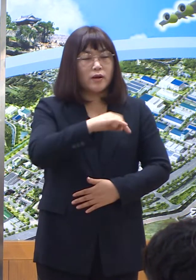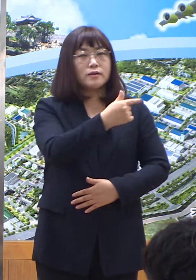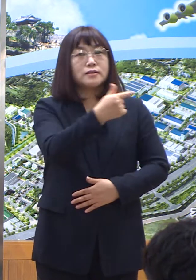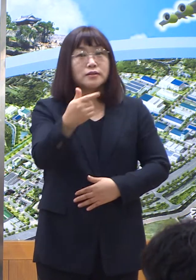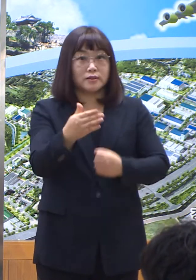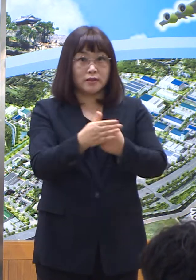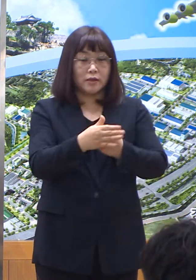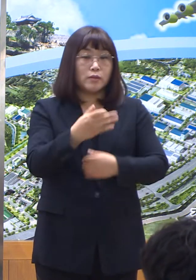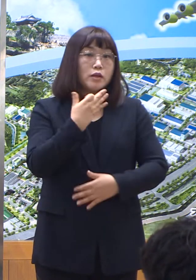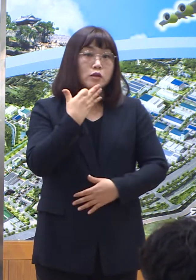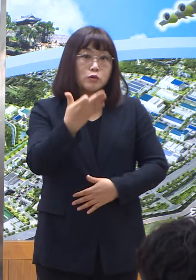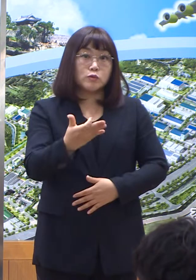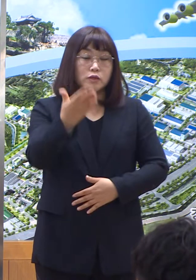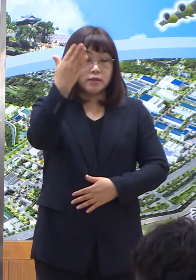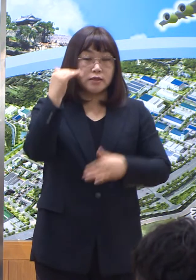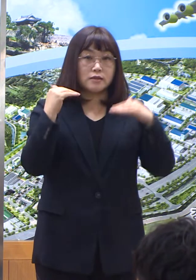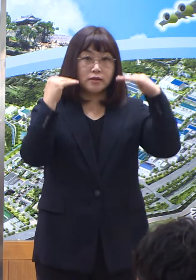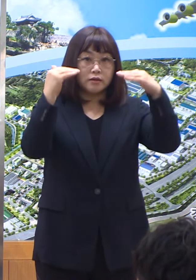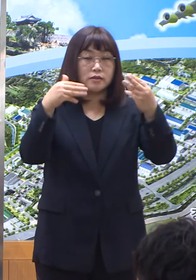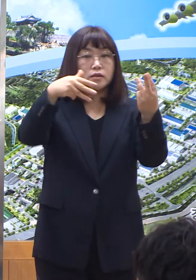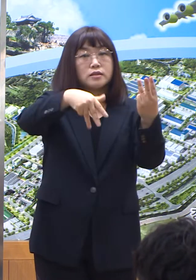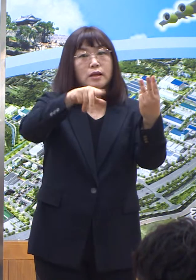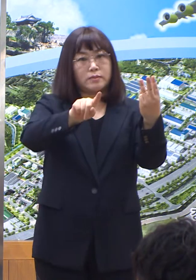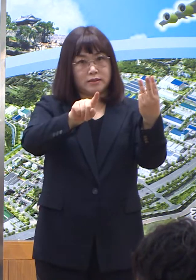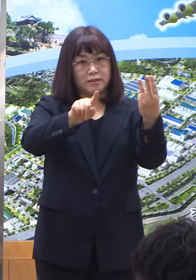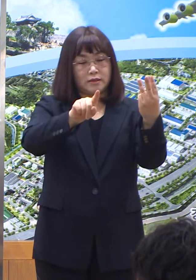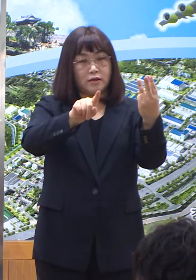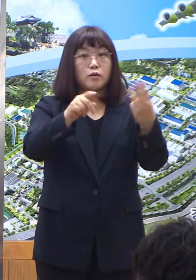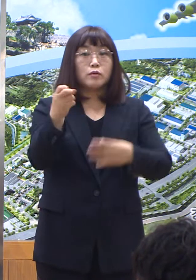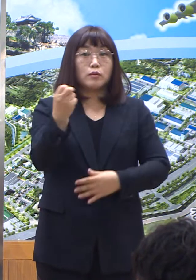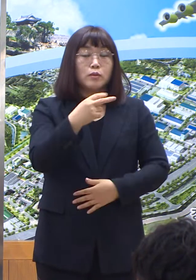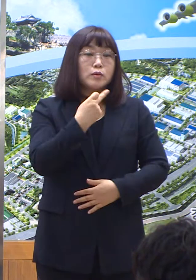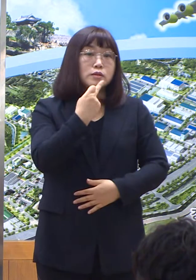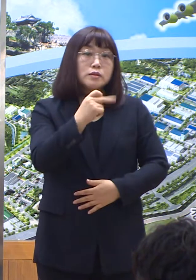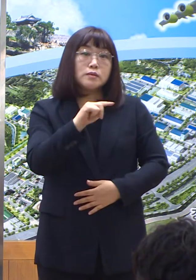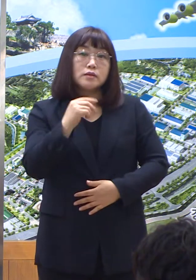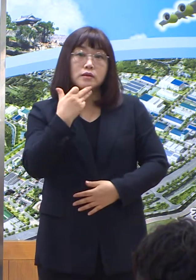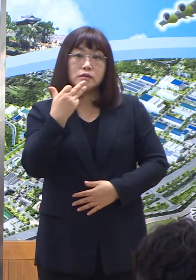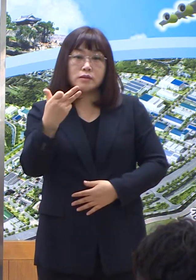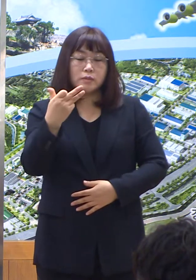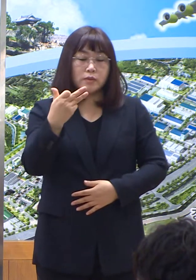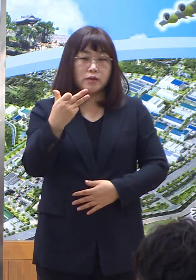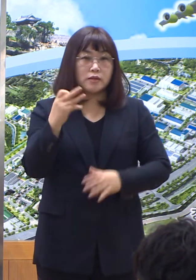19세 이상 성인은 3차 접종을 12~18세 소아·청소년은